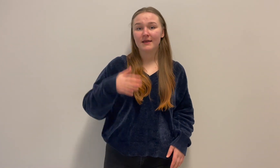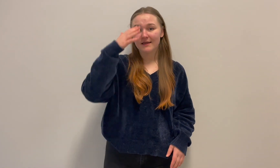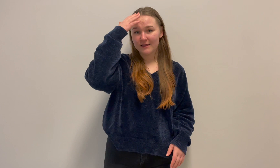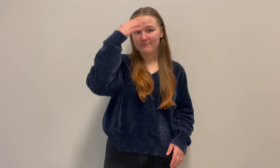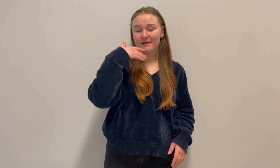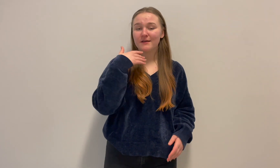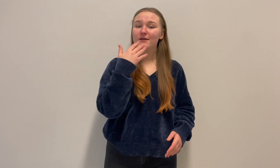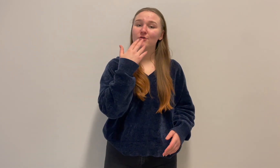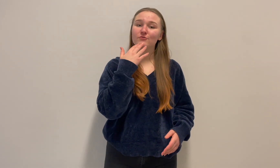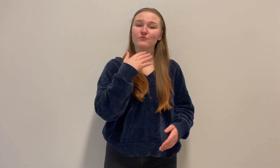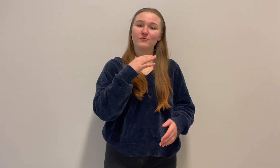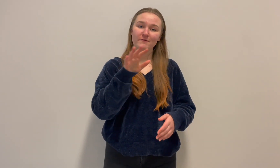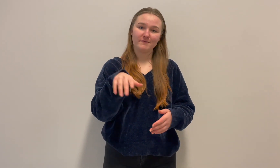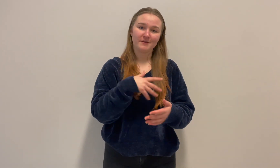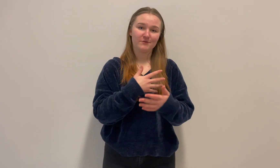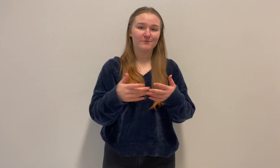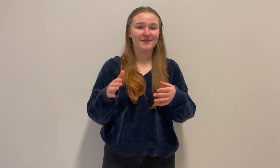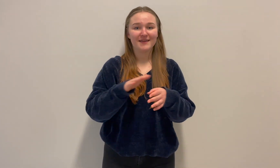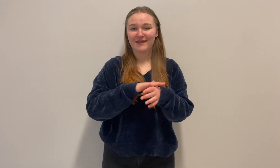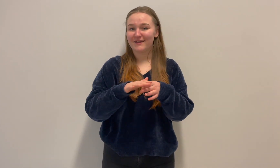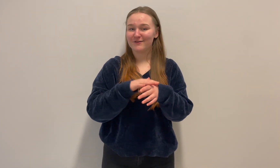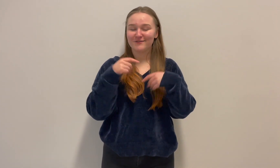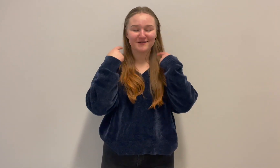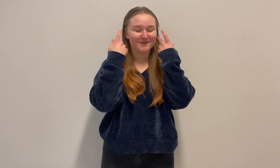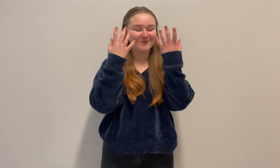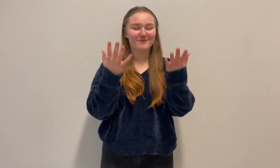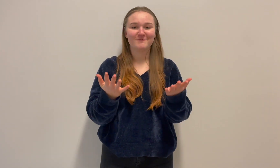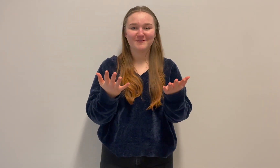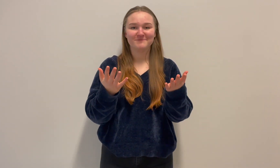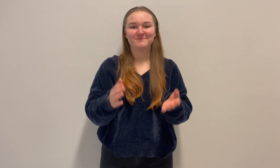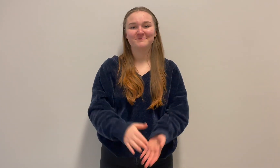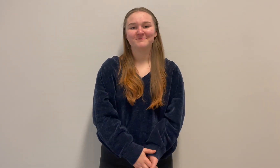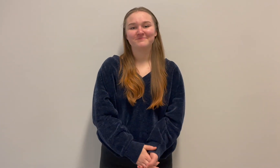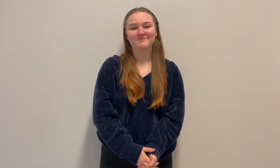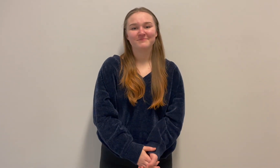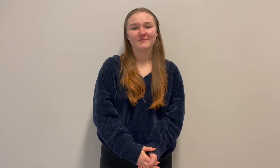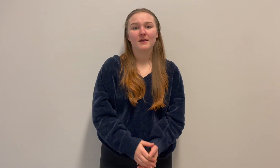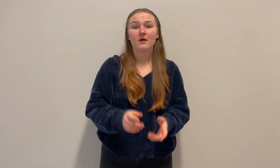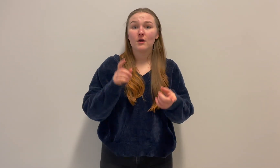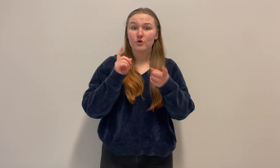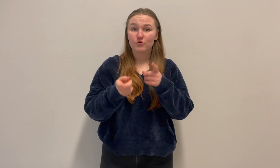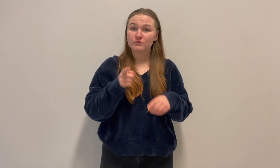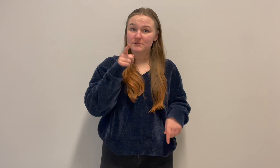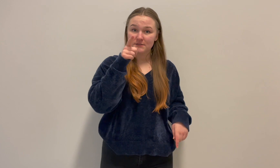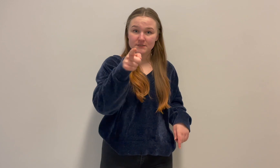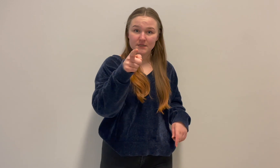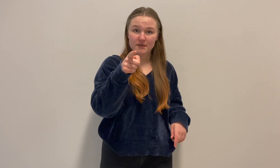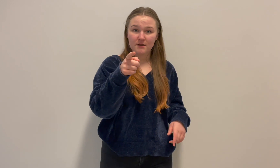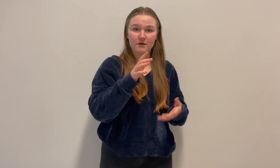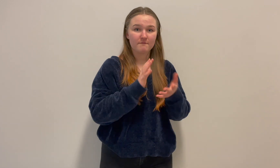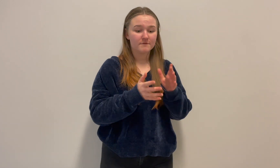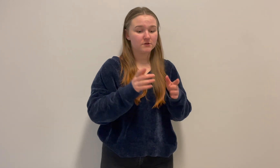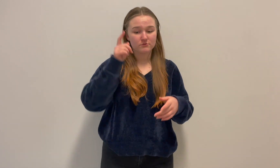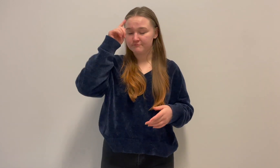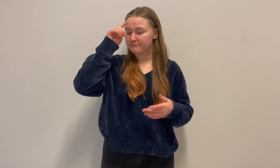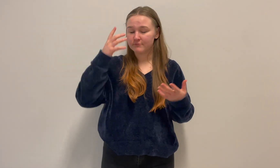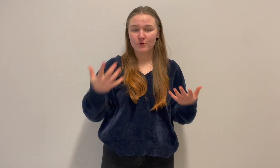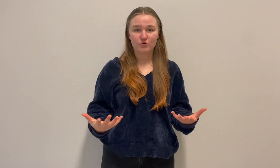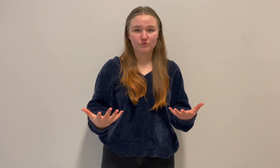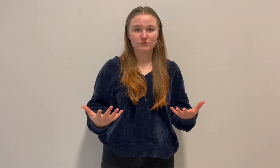Henkilö, joka käyttää viittomakieltä jokapäiväisessä elämässään. Jos sinä et osaa viittoa -